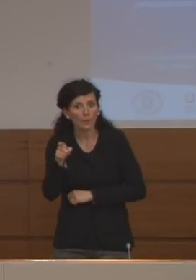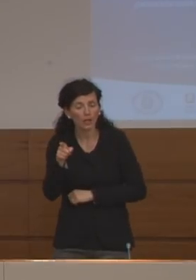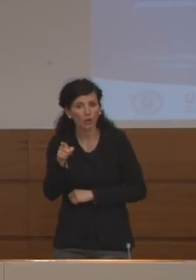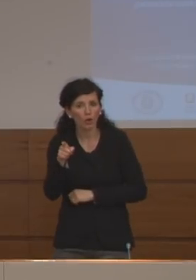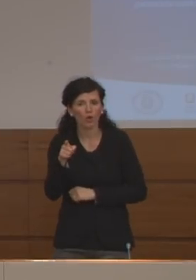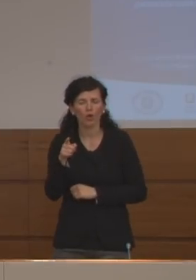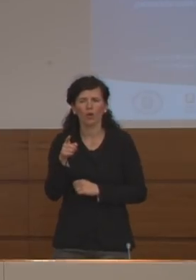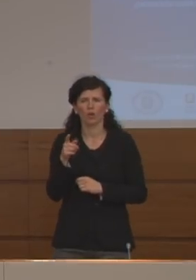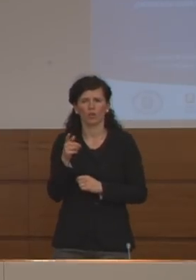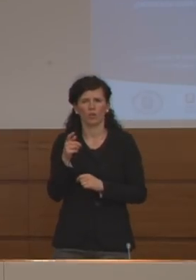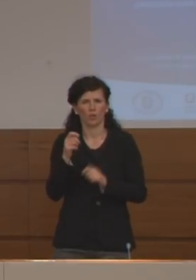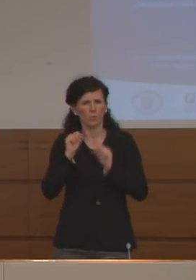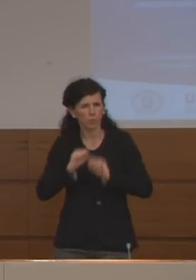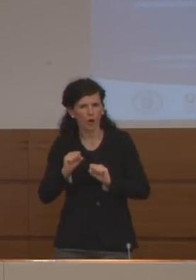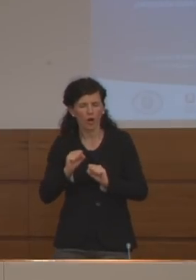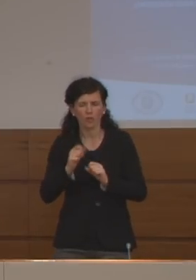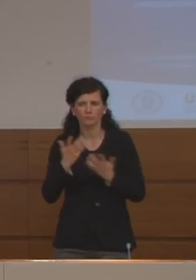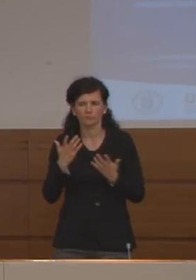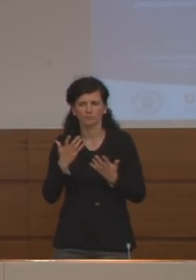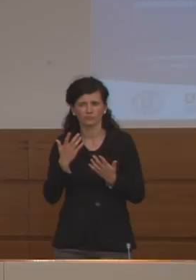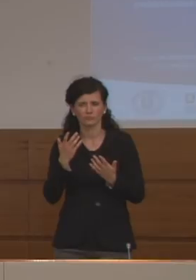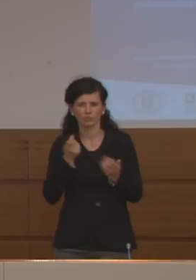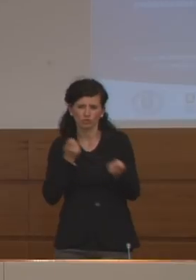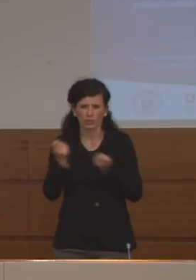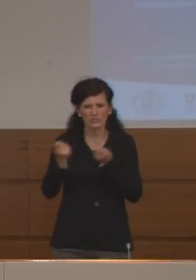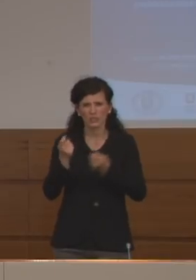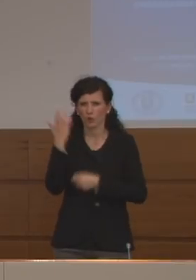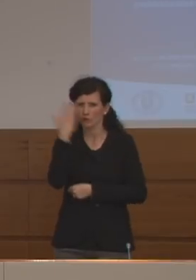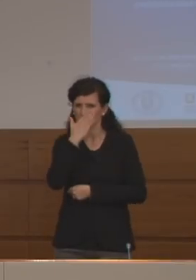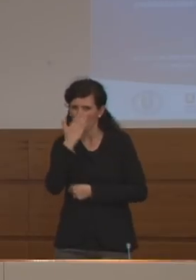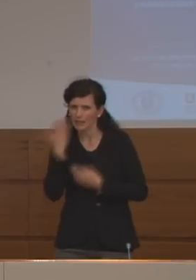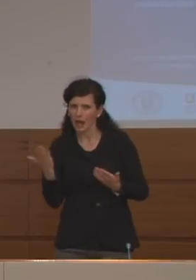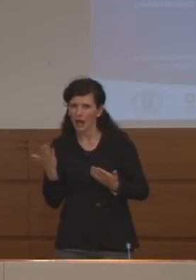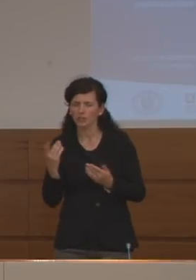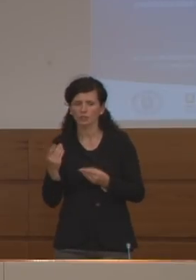Non sono stati dotati nella maniera corretta di protezione a livello personale?